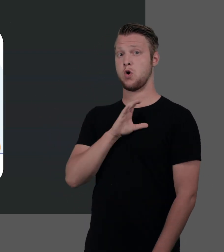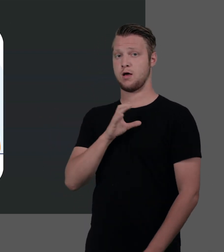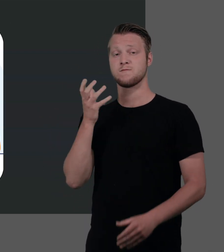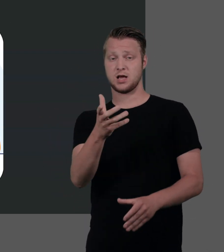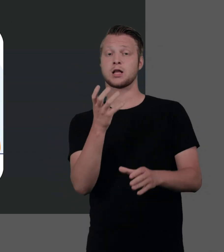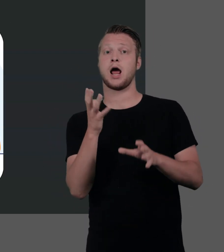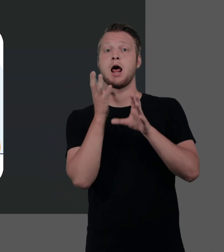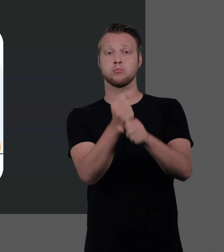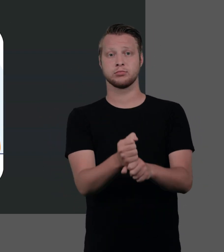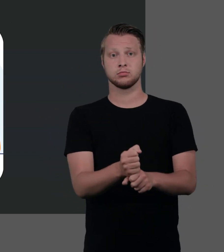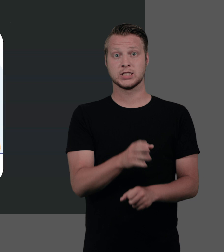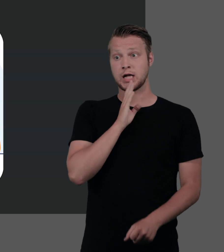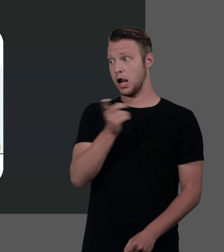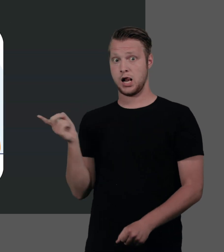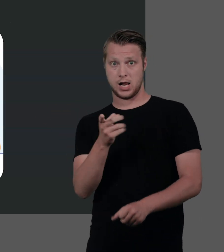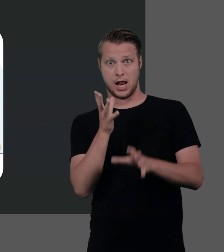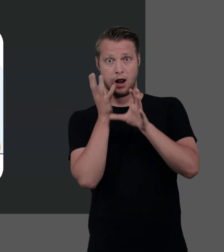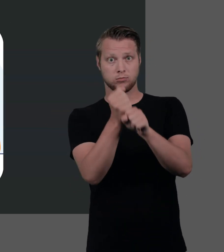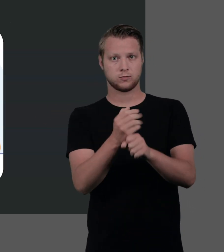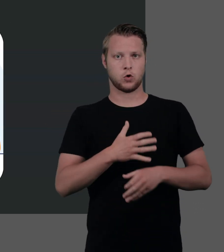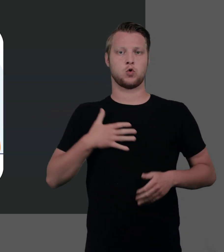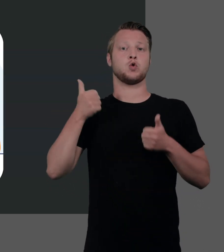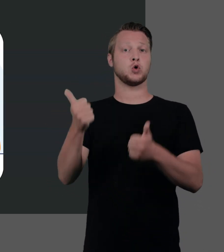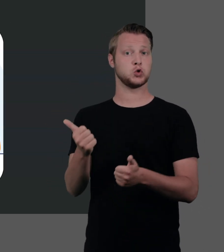Collega's helpen je graag, ze voelen zich dan goed over zichzelf!